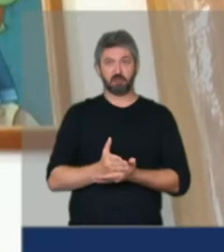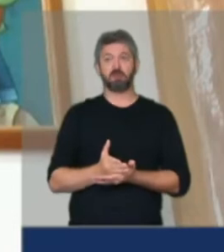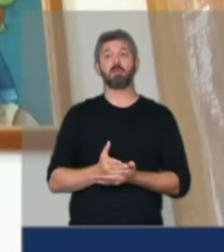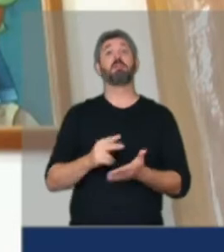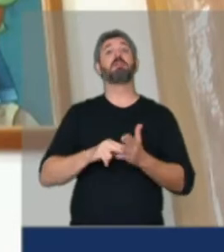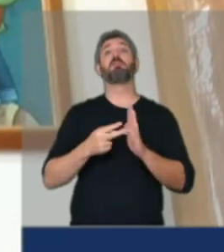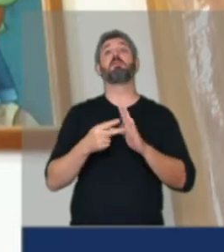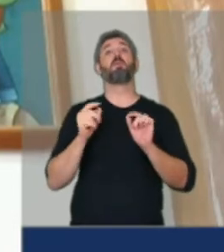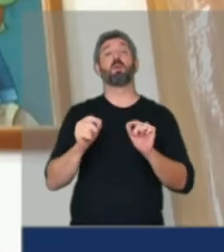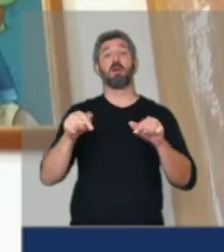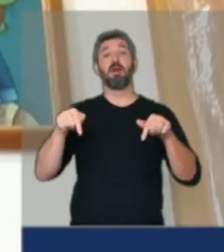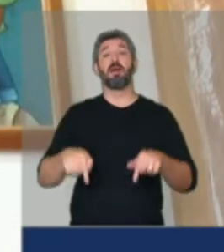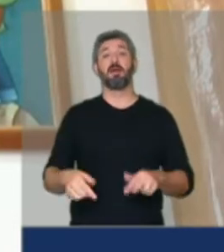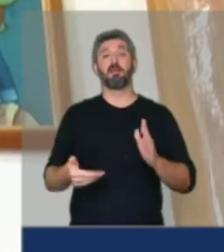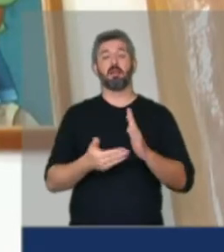ASSUMIR... SUA RESPONSABILIDADE POR AQUILO